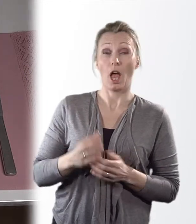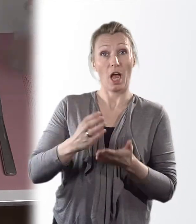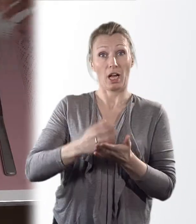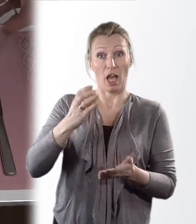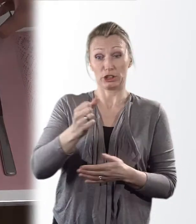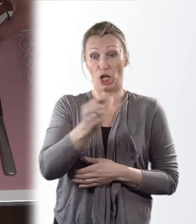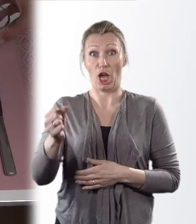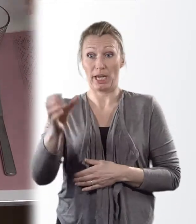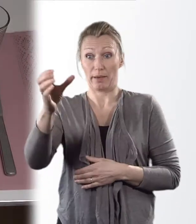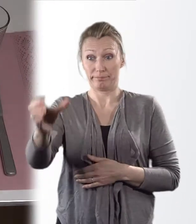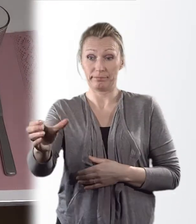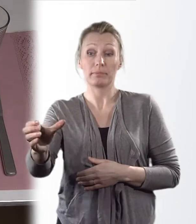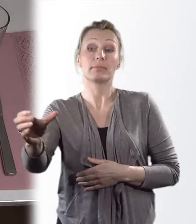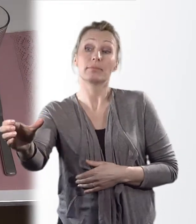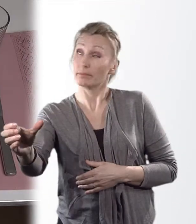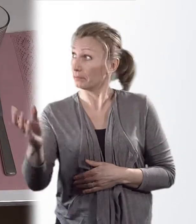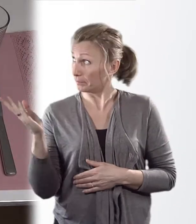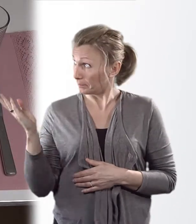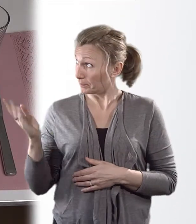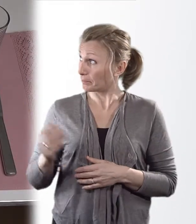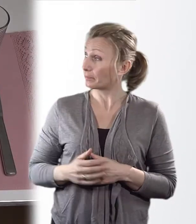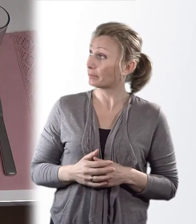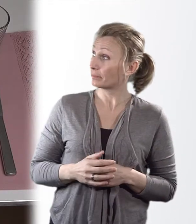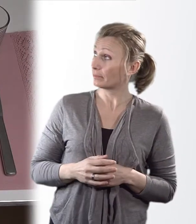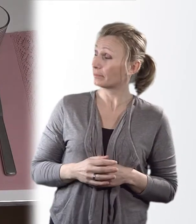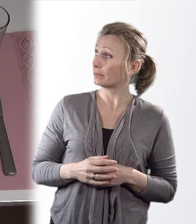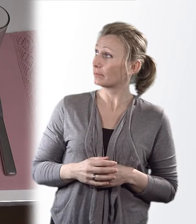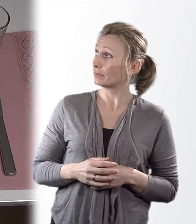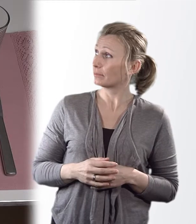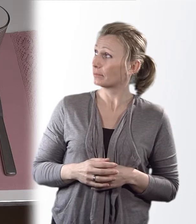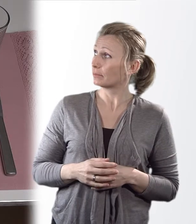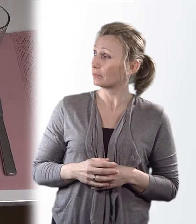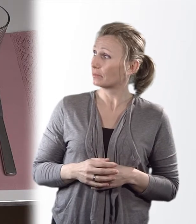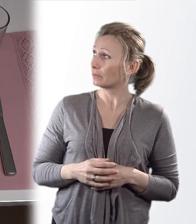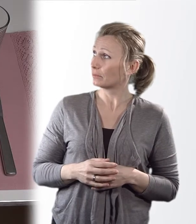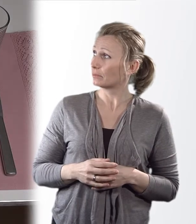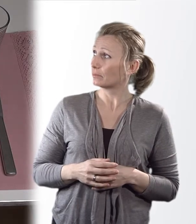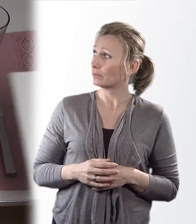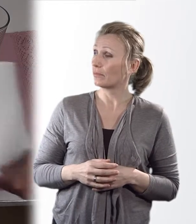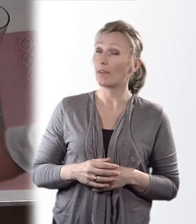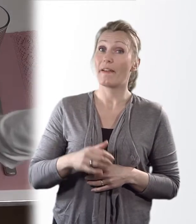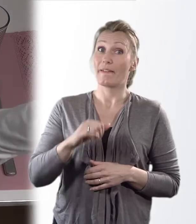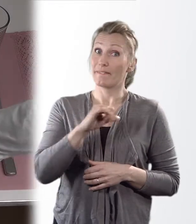Sett glasset til høyre litt ut fra tallerkenenog høyere opp enn kniven.